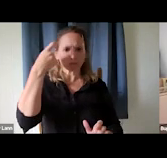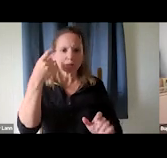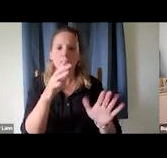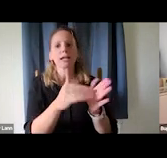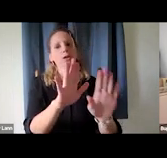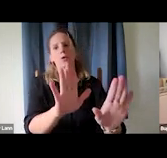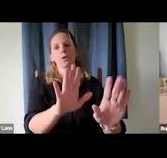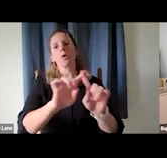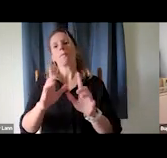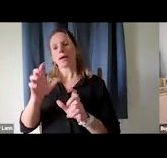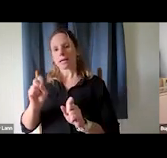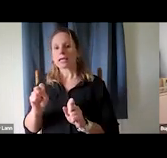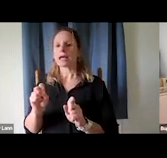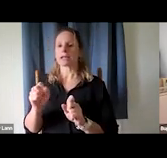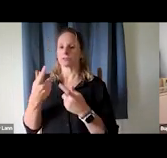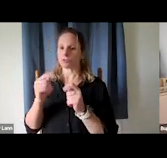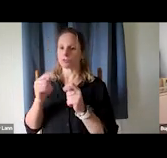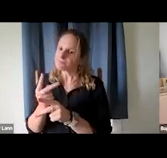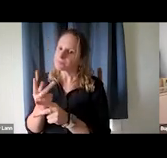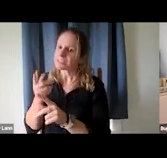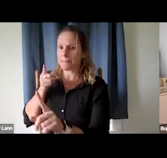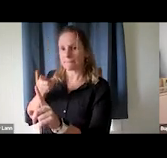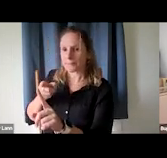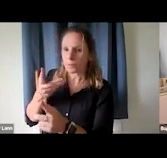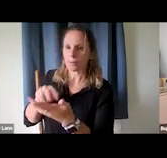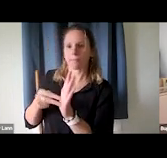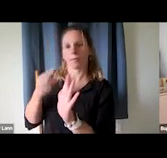pero definitivamente traten de entender cuál es el punto, cuál es el propósito de este uso.